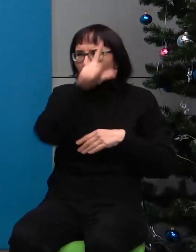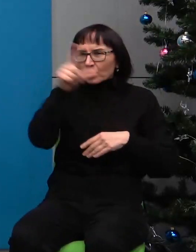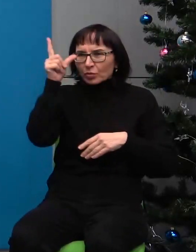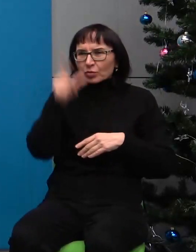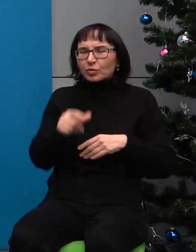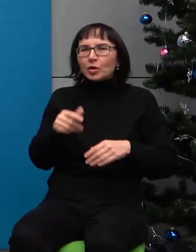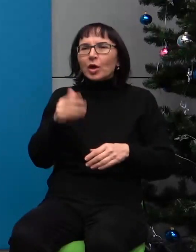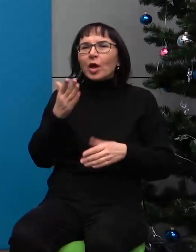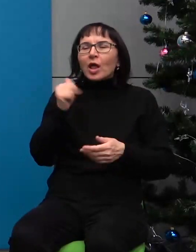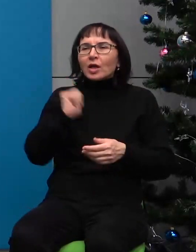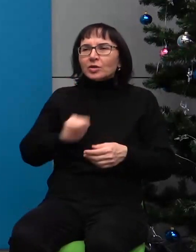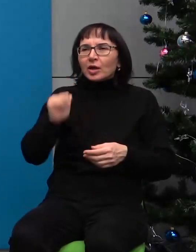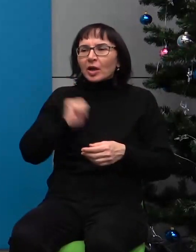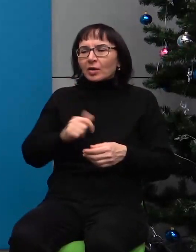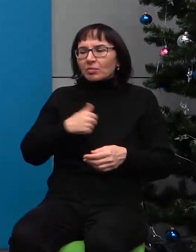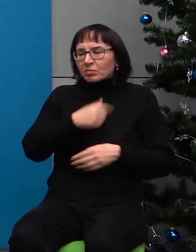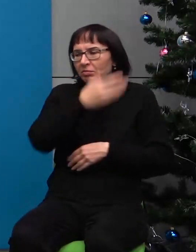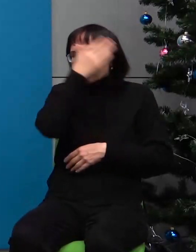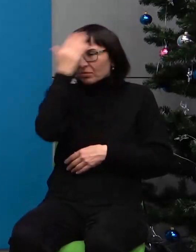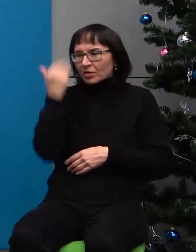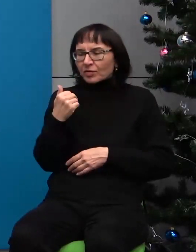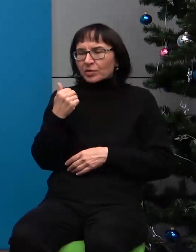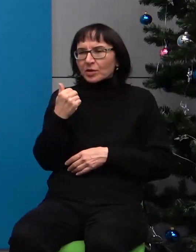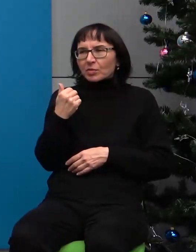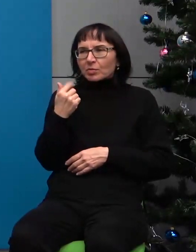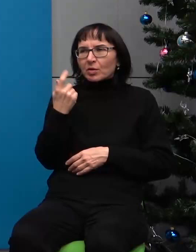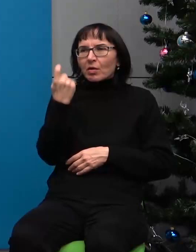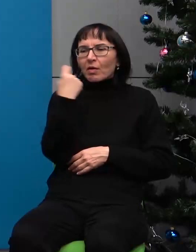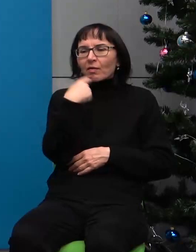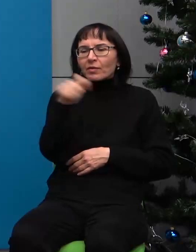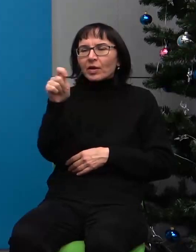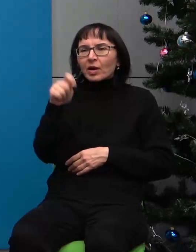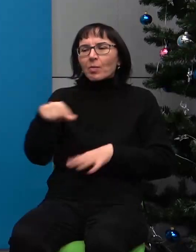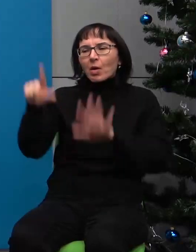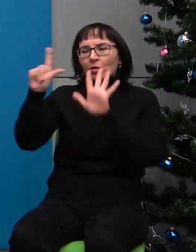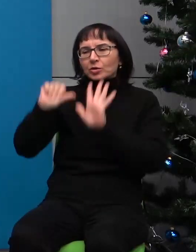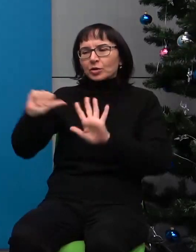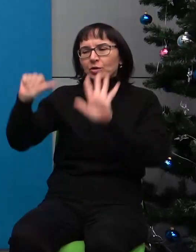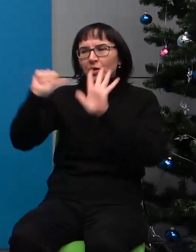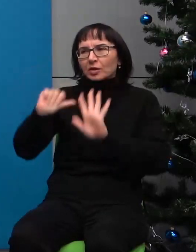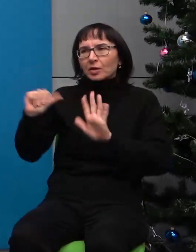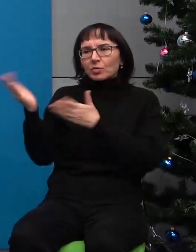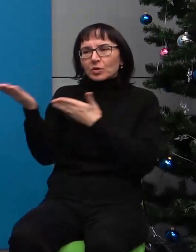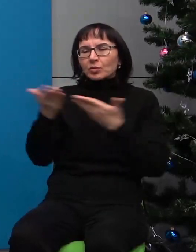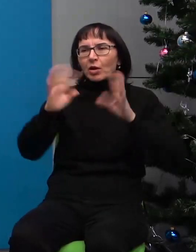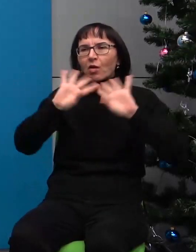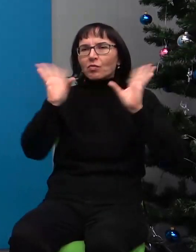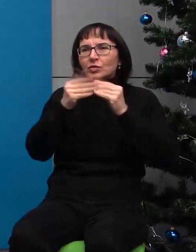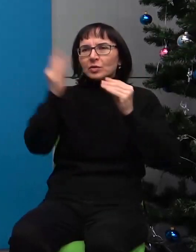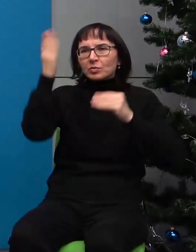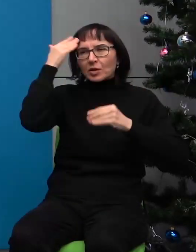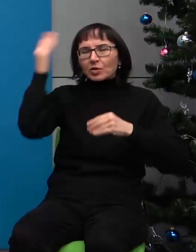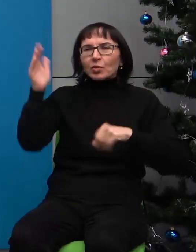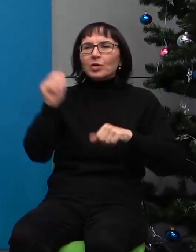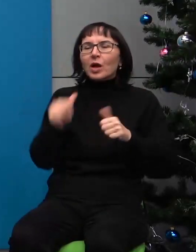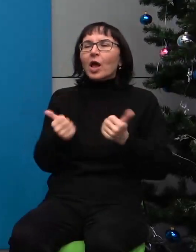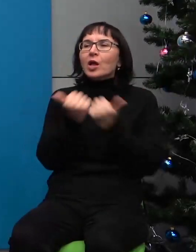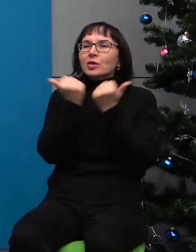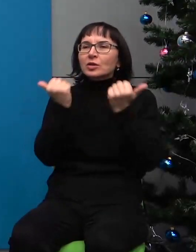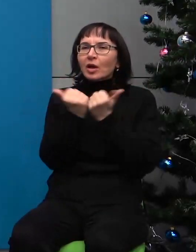Ja pojechałem na targi książki sześć lat temu i mówię, zaprosiłem wszystkich znajomych z Krakowa, całe dziesięć osób.